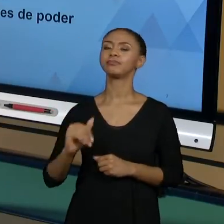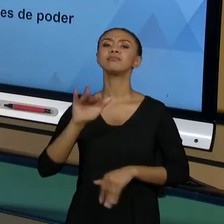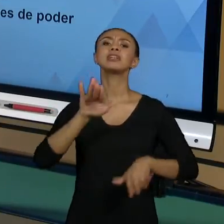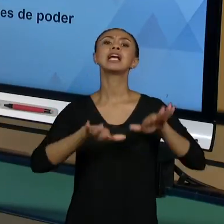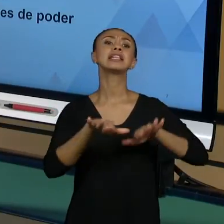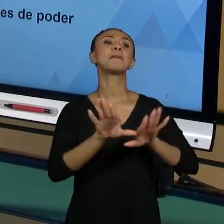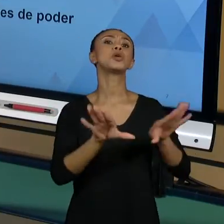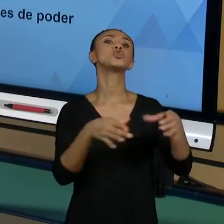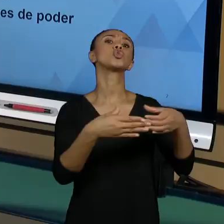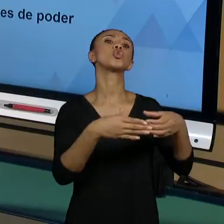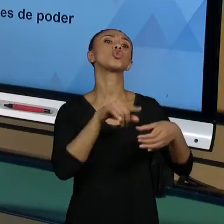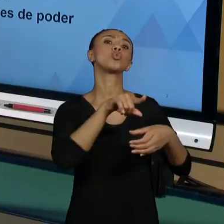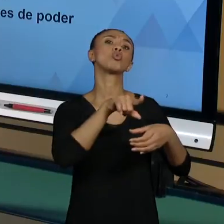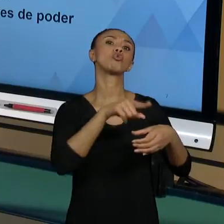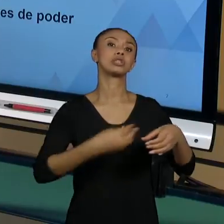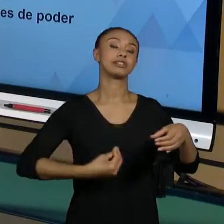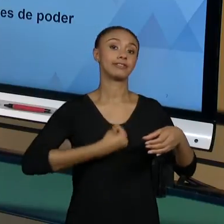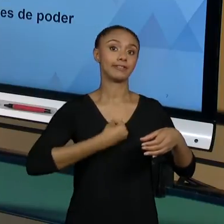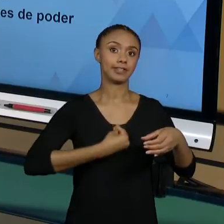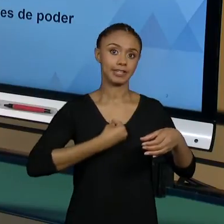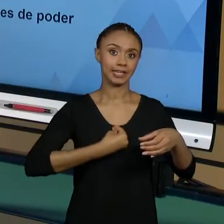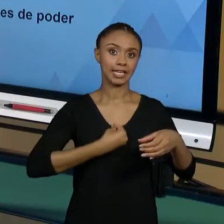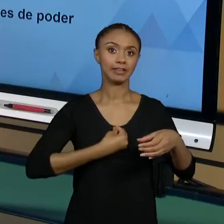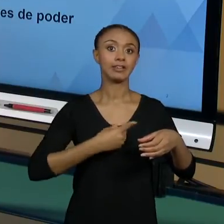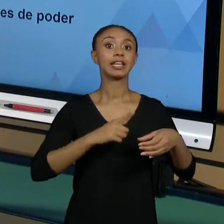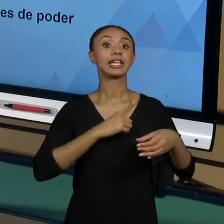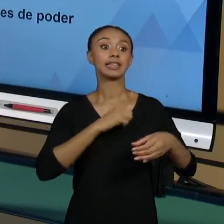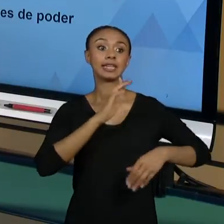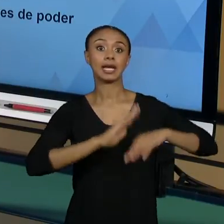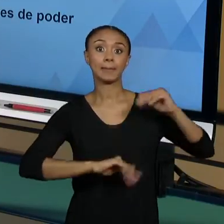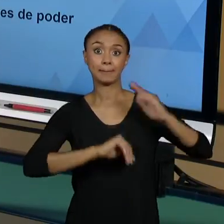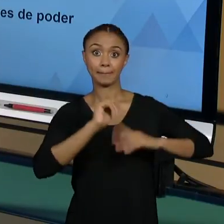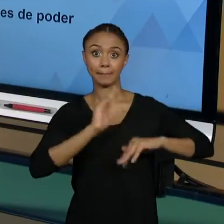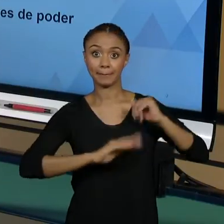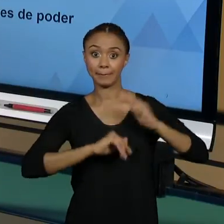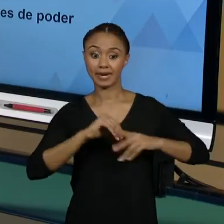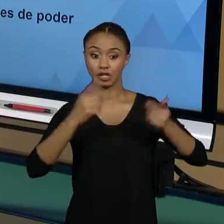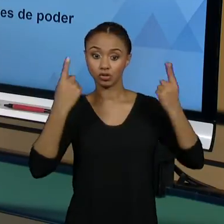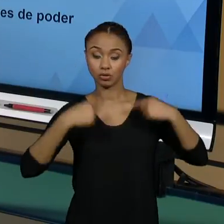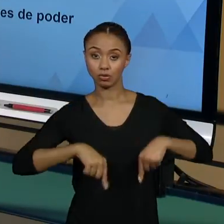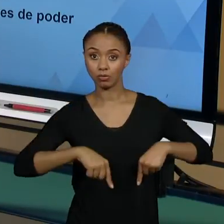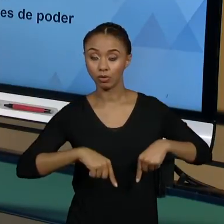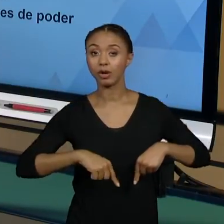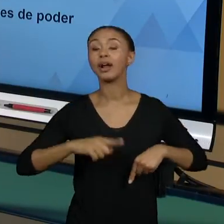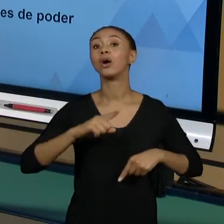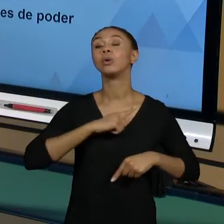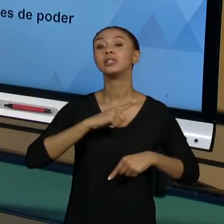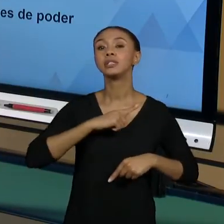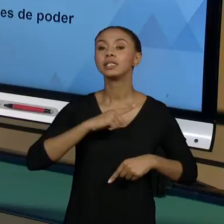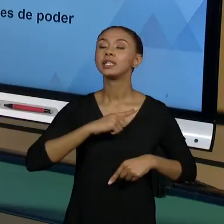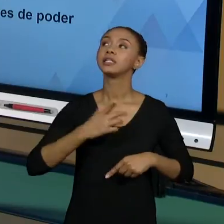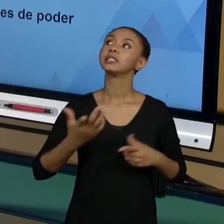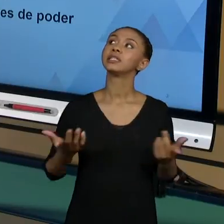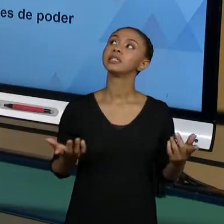PRODUZ UMA DETERMINADA PRÁTICA CORPORAL, A DEPENDER DO GRUPO SOCIAL QUE PRODUZ UMA CERTA